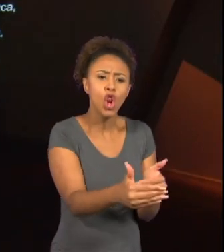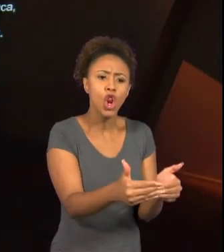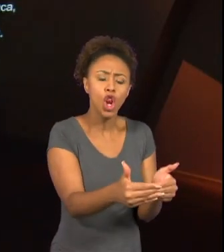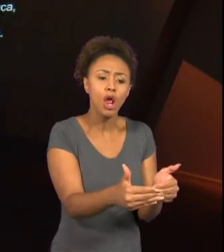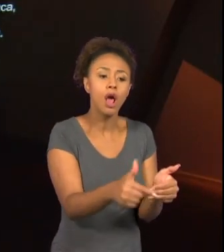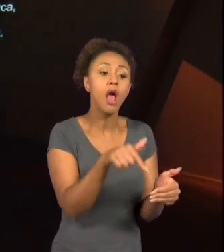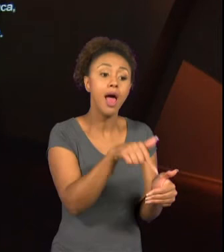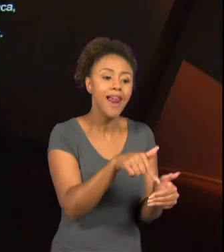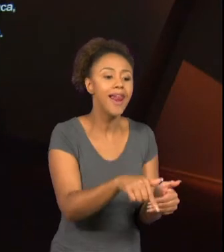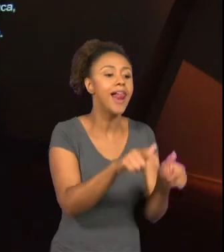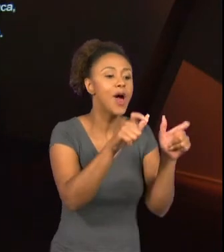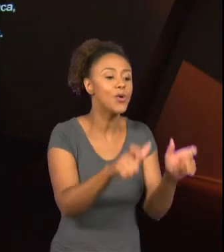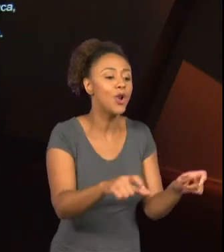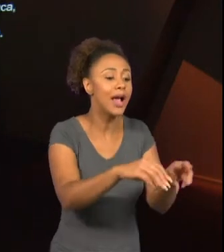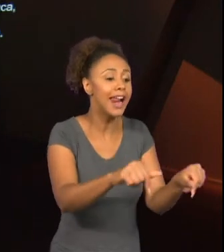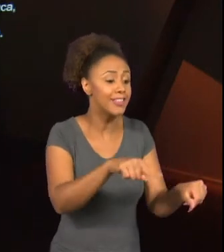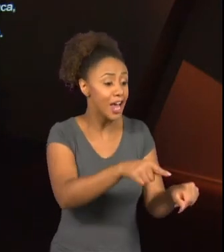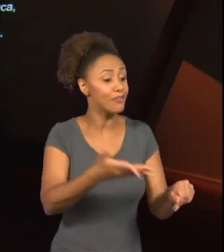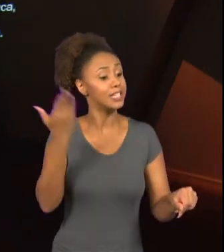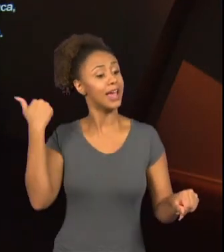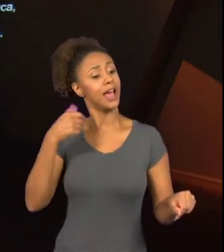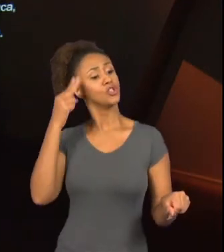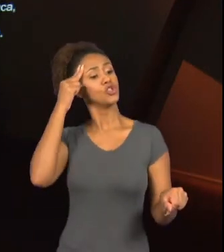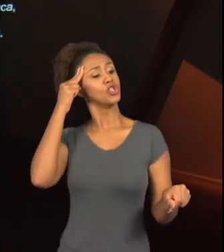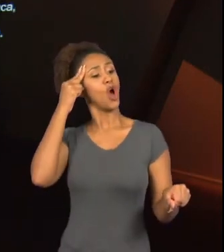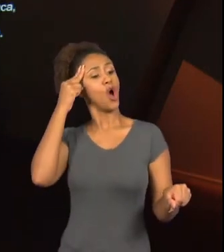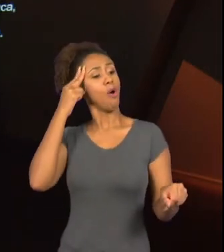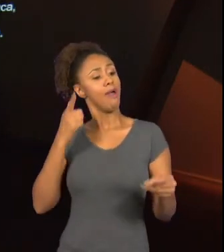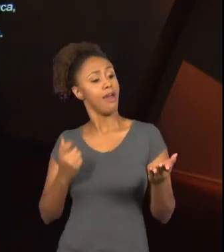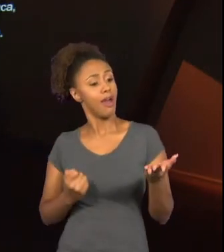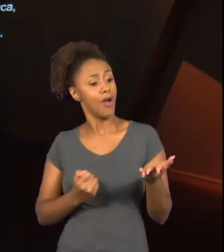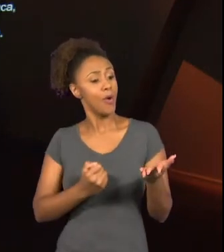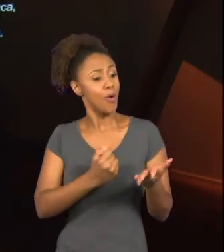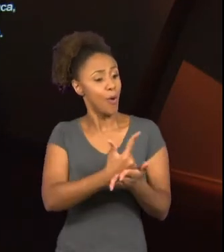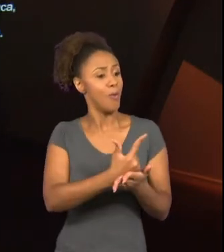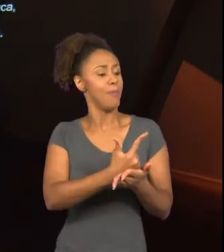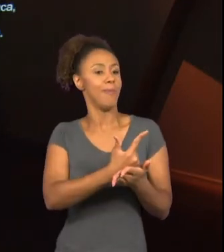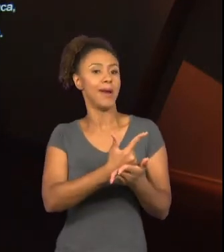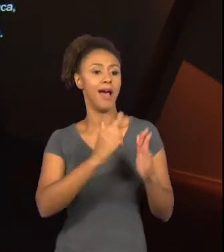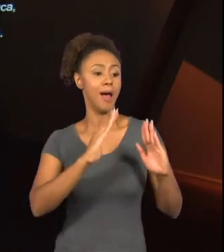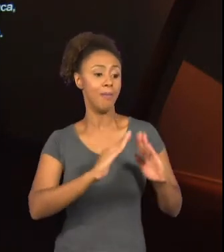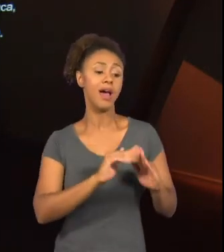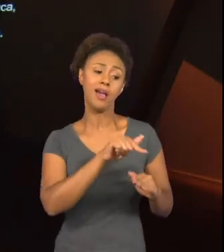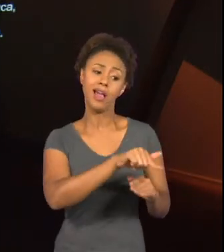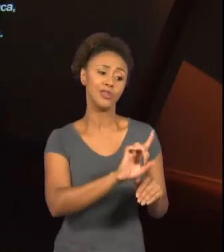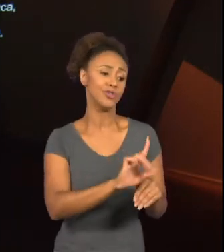TERRA QUE ELE GOSTARIA DE TER, QUE ELE GOSTARIA DE TER DIVIDIDO. "É A PARTE QUE TE CABE DESTE